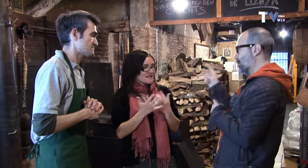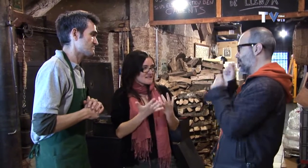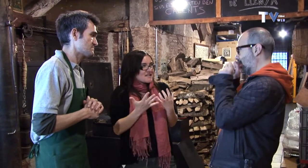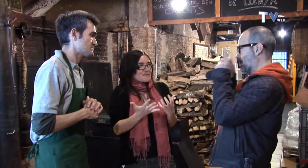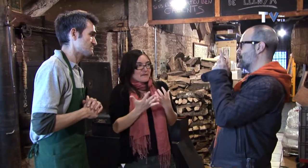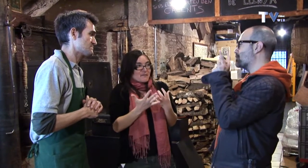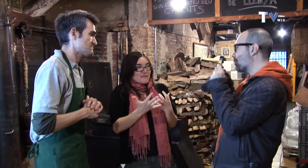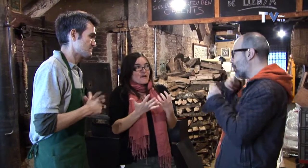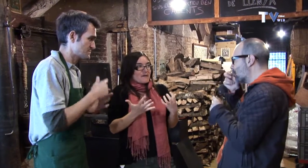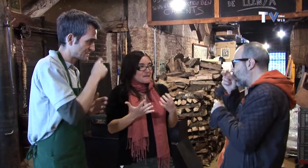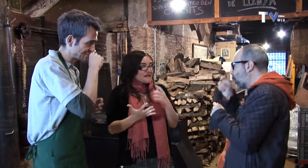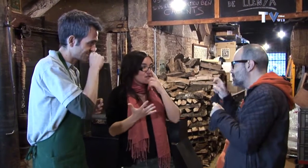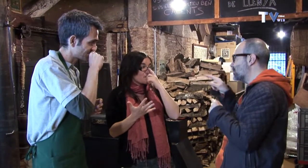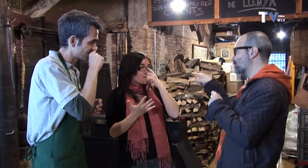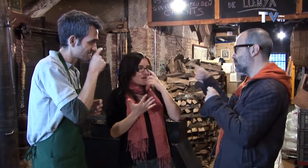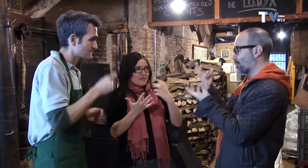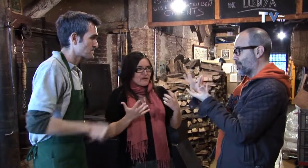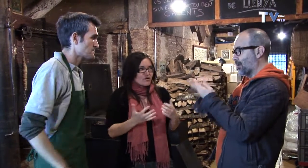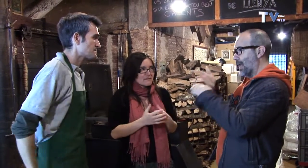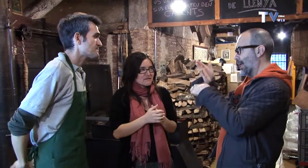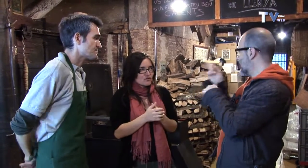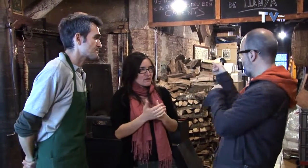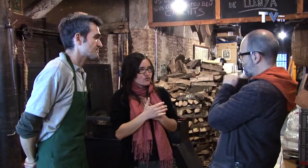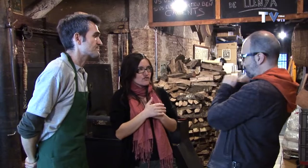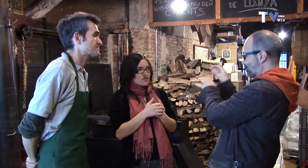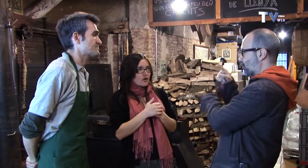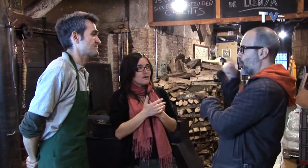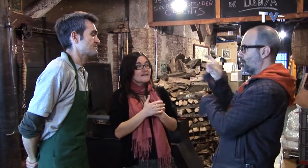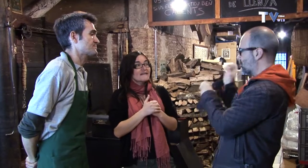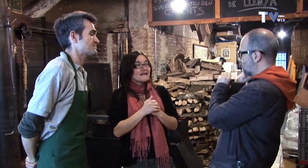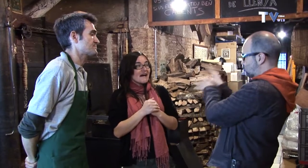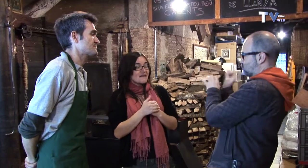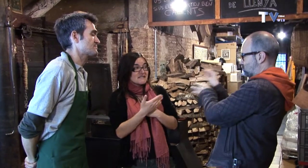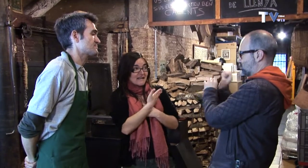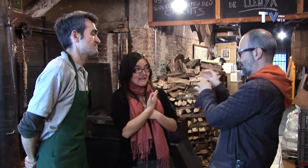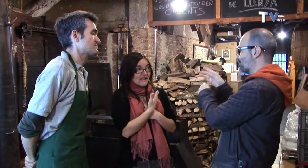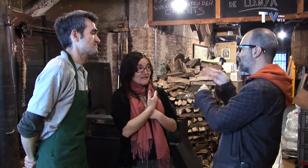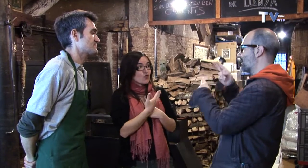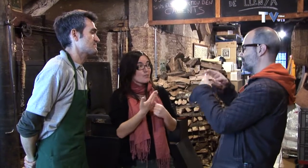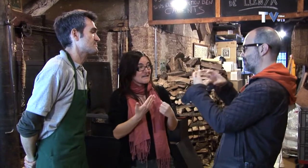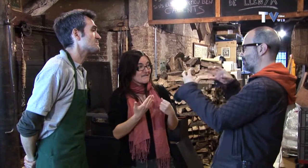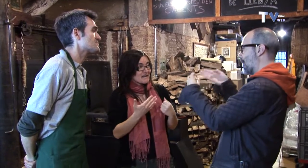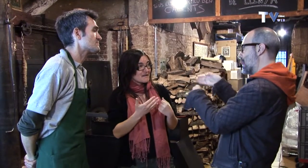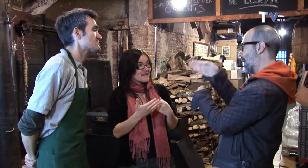Es la primera vez que lo veo y tengo curiosidad. El fuego lo hacéis con leña que ponéis aquí